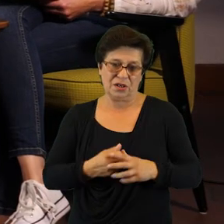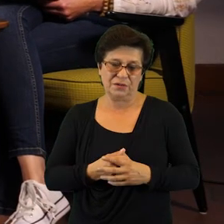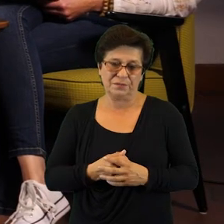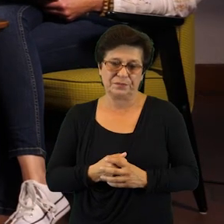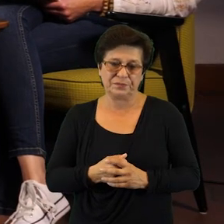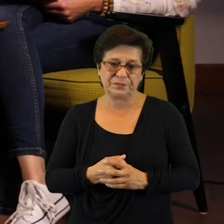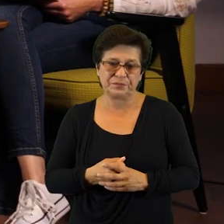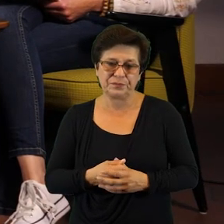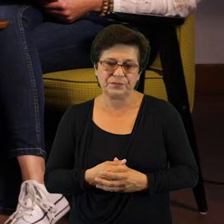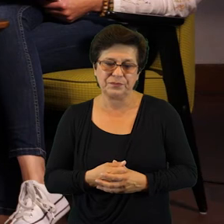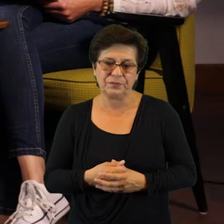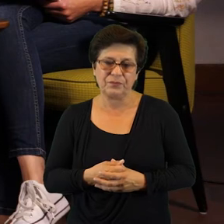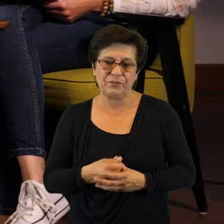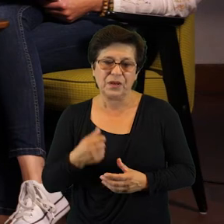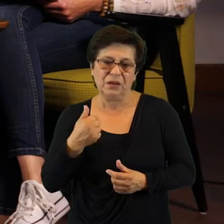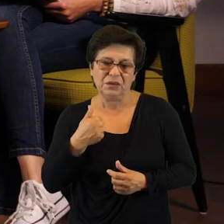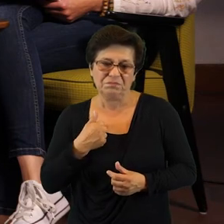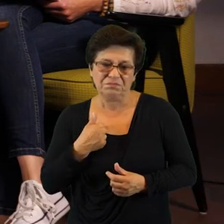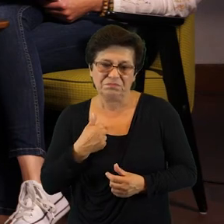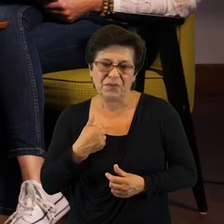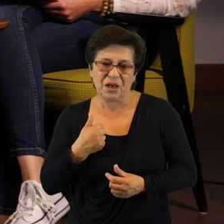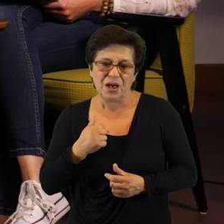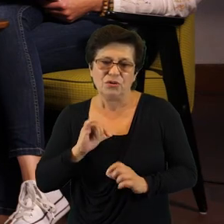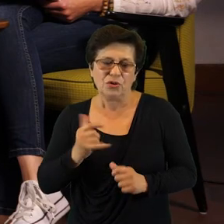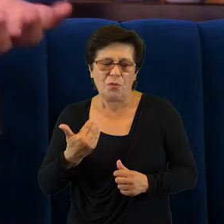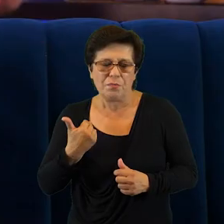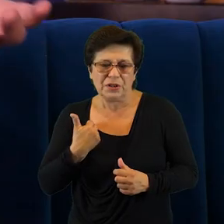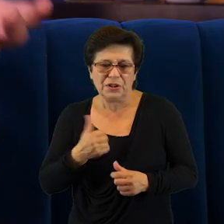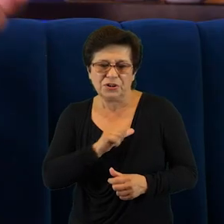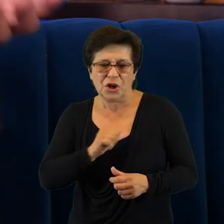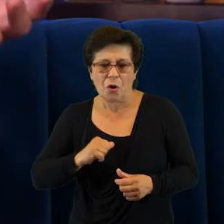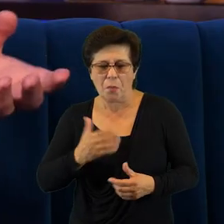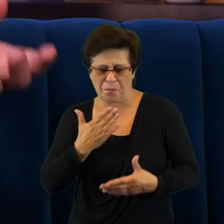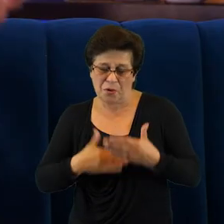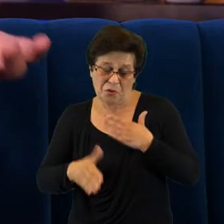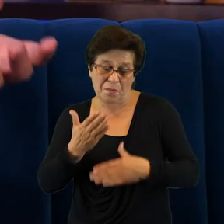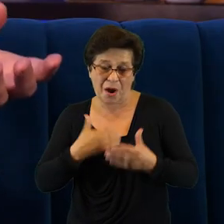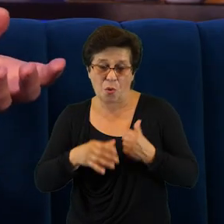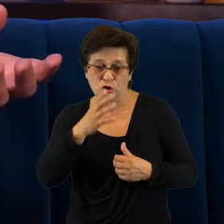co mi się bardzo podobało, Antoniemu Słonimskiemu, więc sądzę, że również się tobie spodoba".